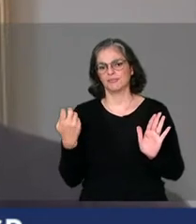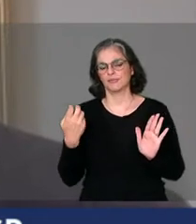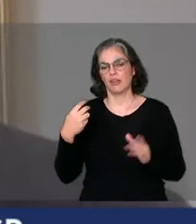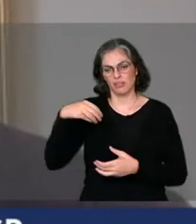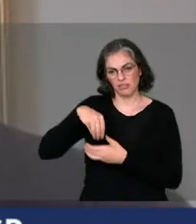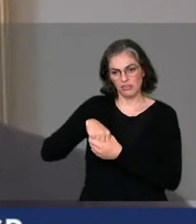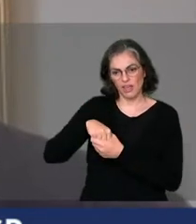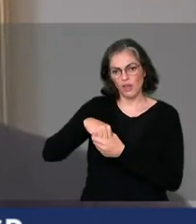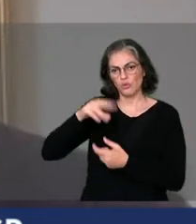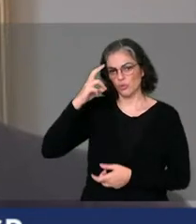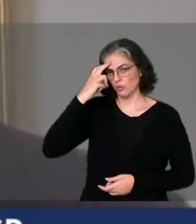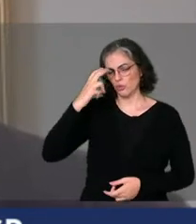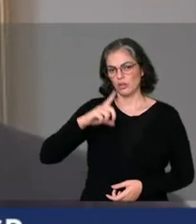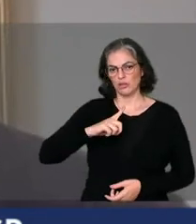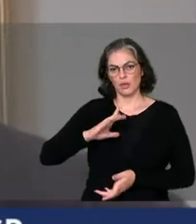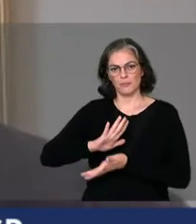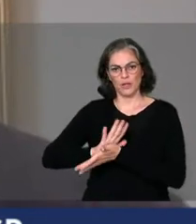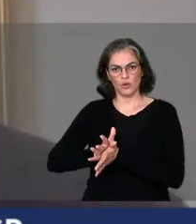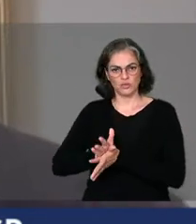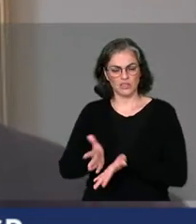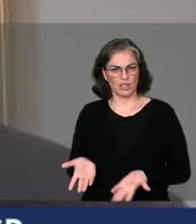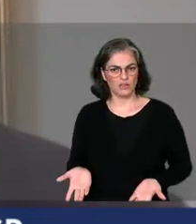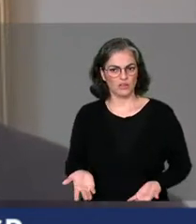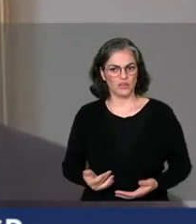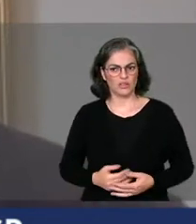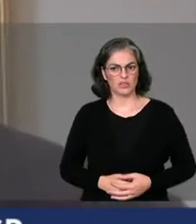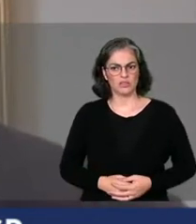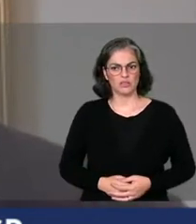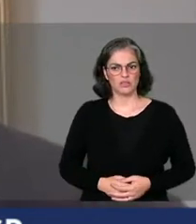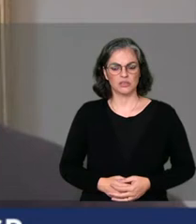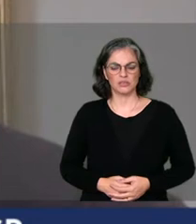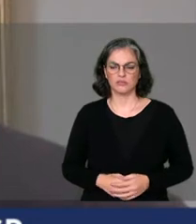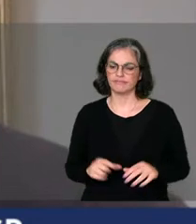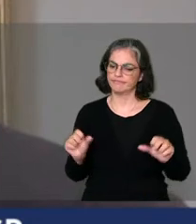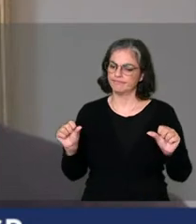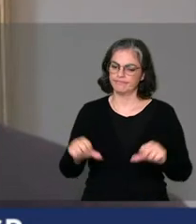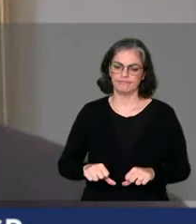DE QUE HÁ UM PRECONCEITO DENTRO DA CULTURA, EU ACHO QUE DESSA FORMA A GENTE SÓ FICA